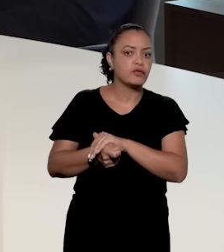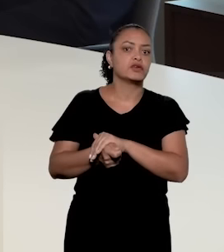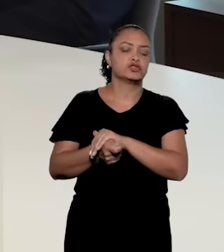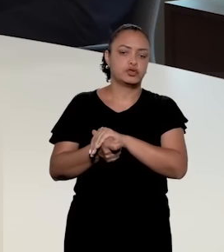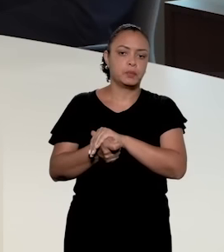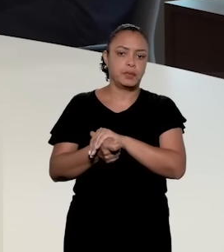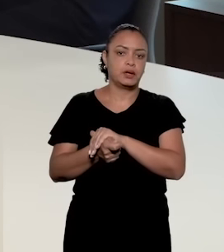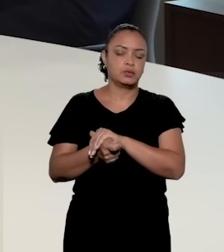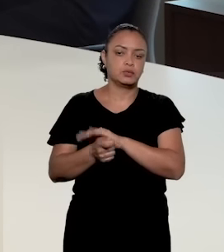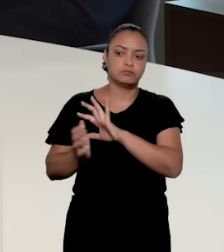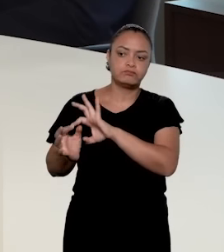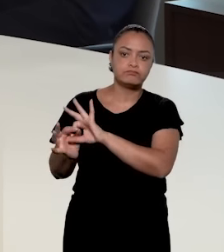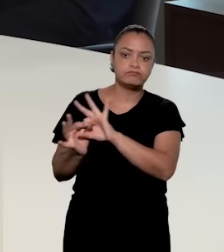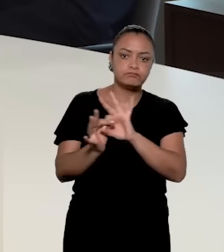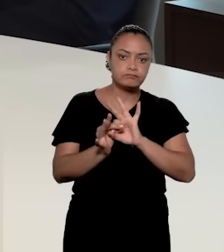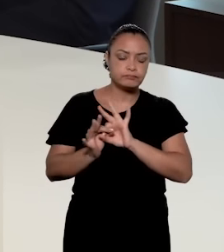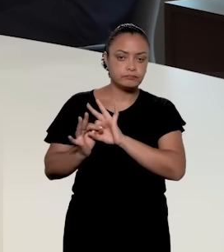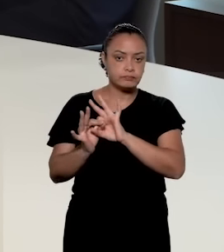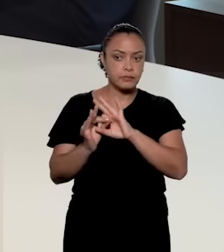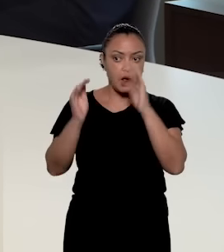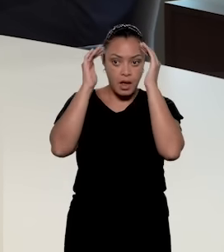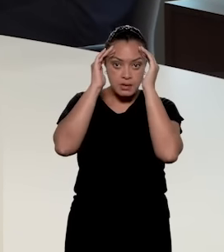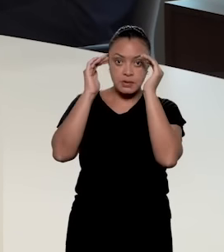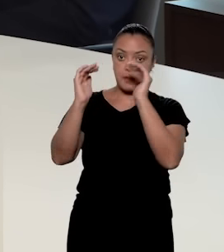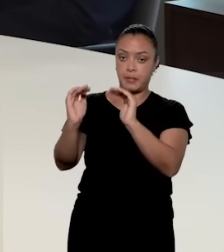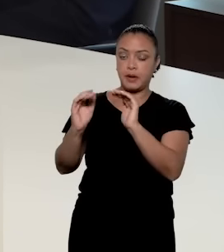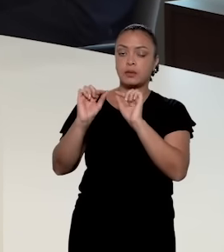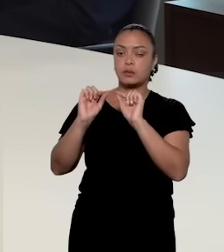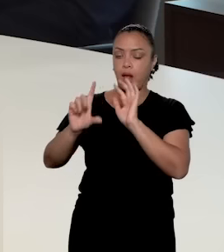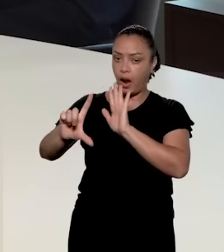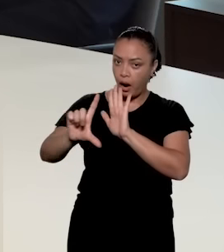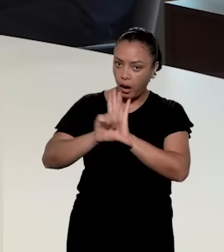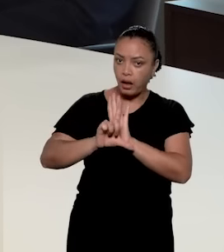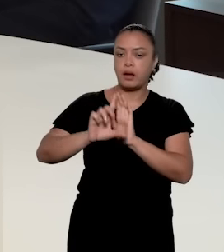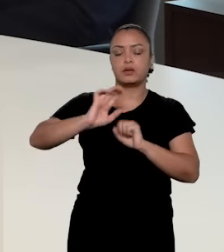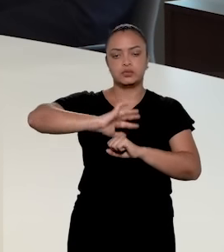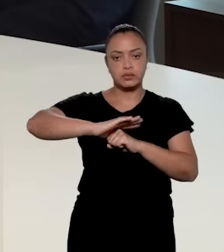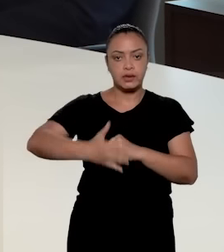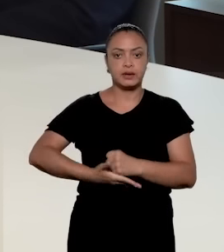cadeia envolvida e respeitando ao mesmo tempo as leis e a sustentabilidade?